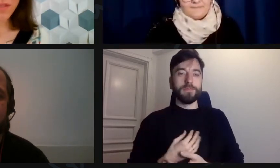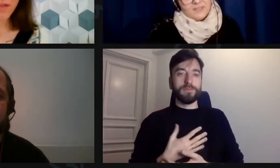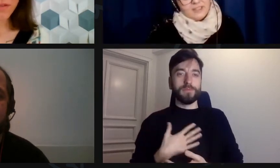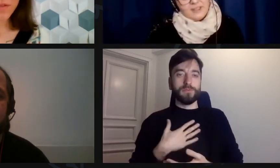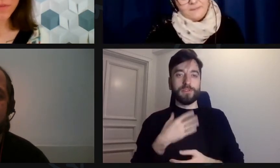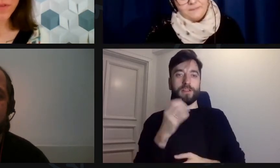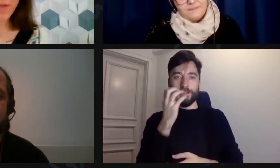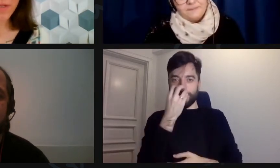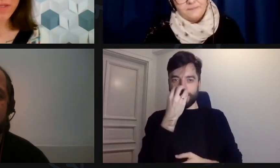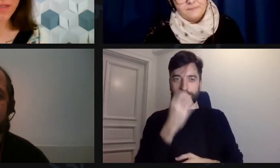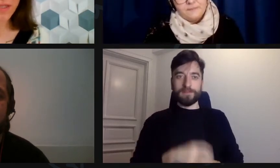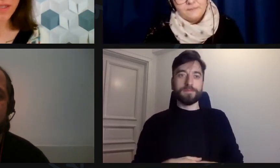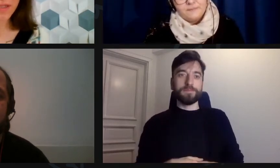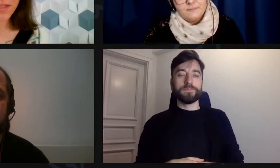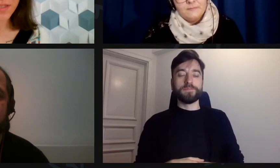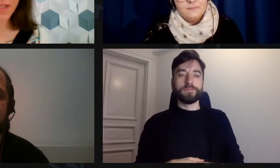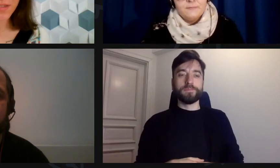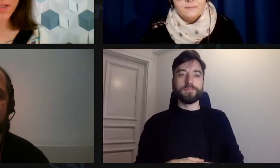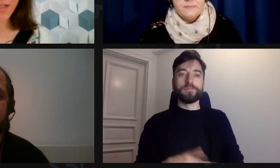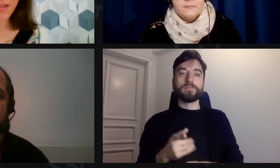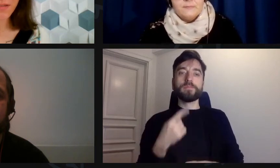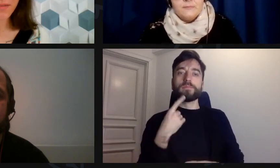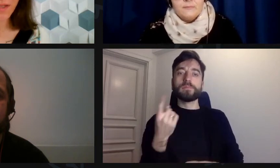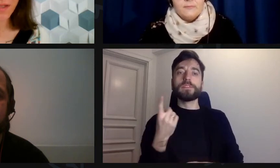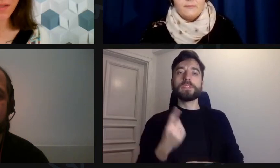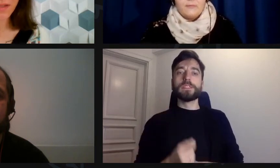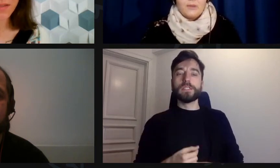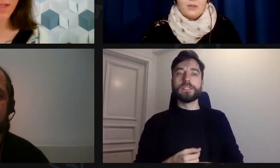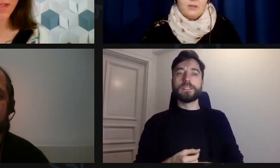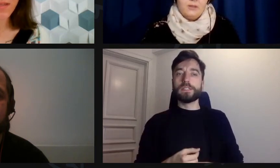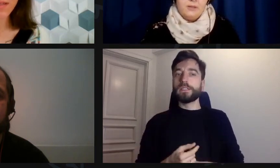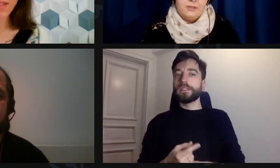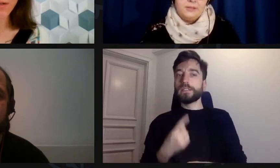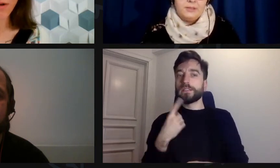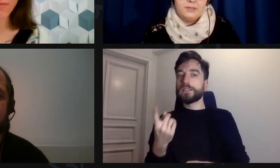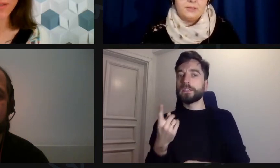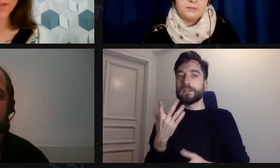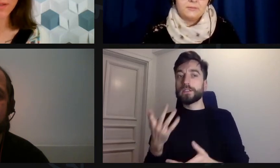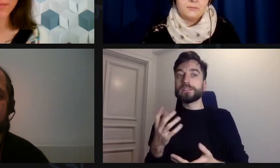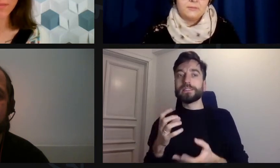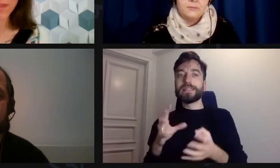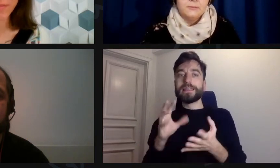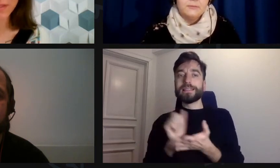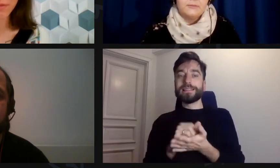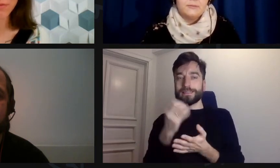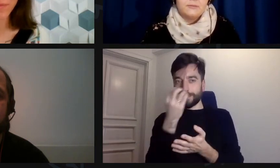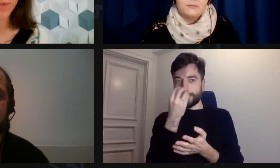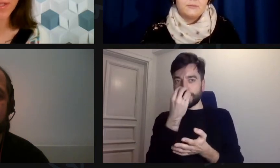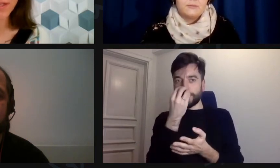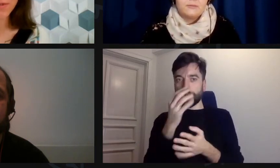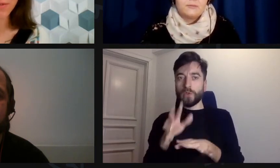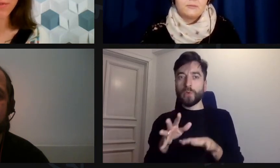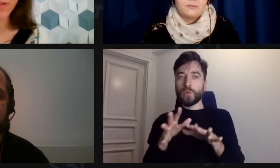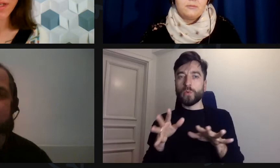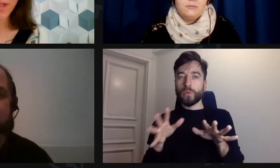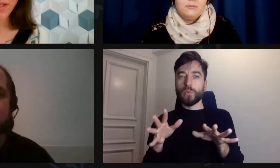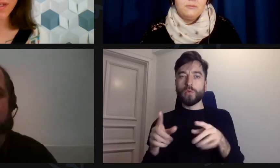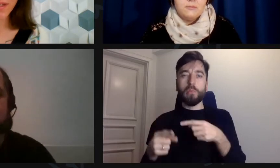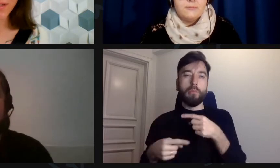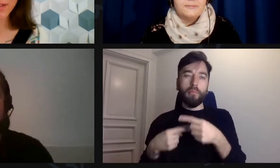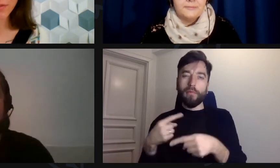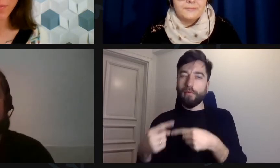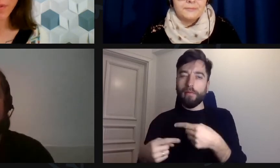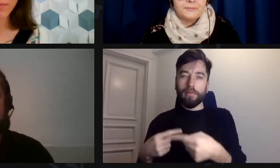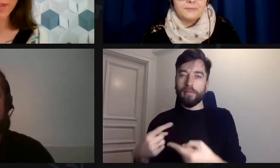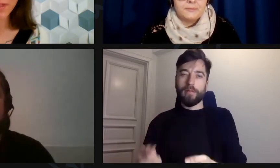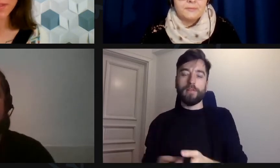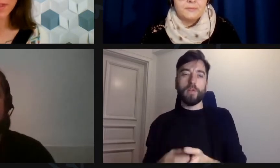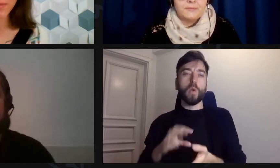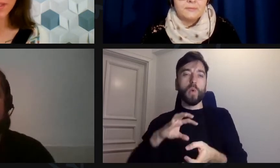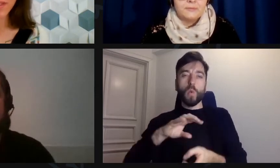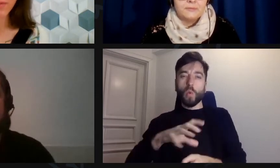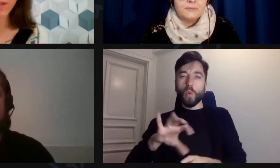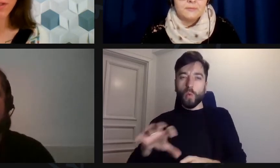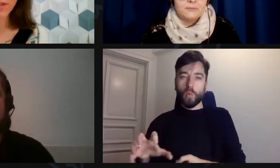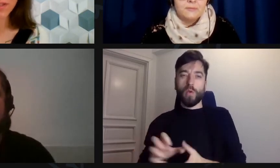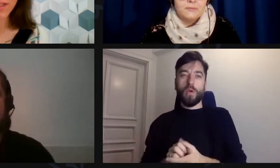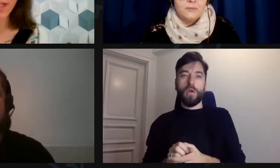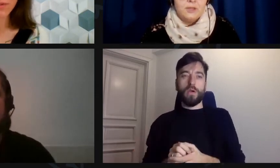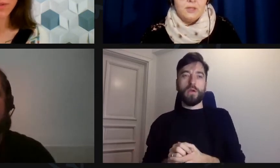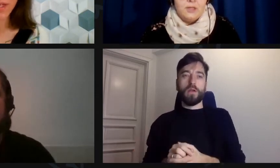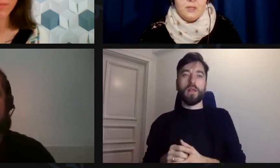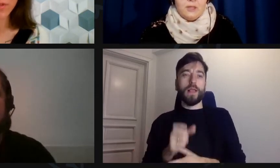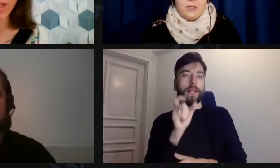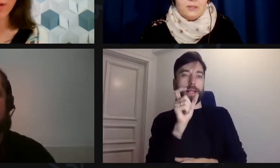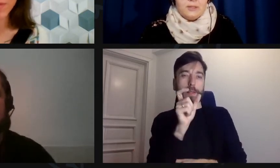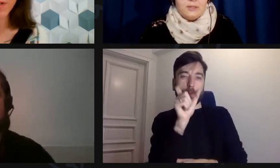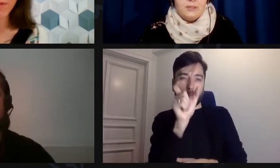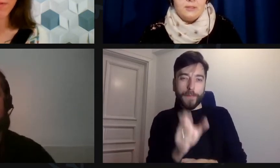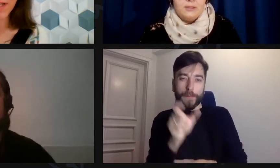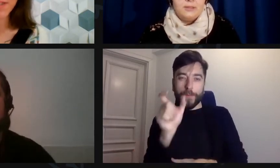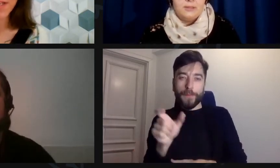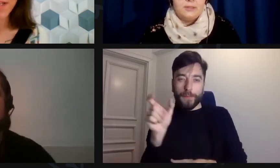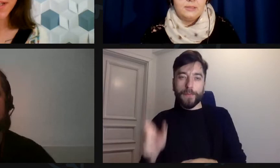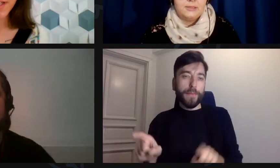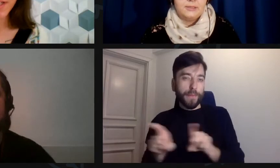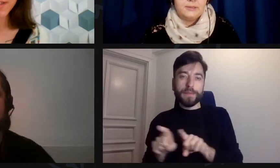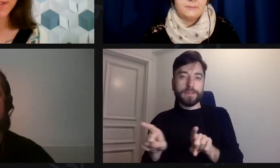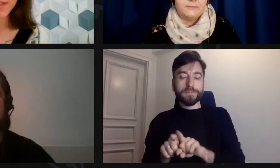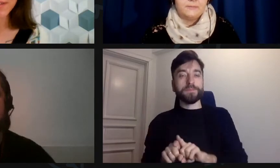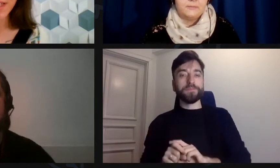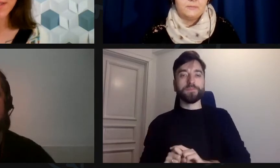Dominika – o właśnie o tym powiedziałaś Katarzyna, że na tych zajęciach cyrkowych jest bardzo dużo procesów i tych grupowych i w jednostce, które można obserwować.